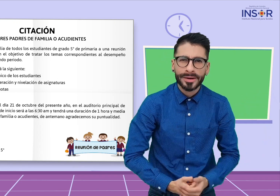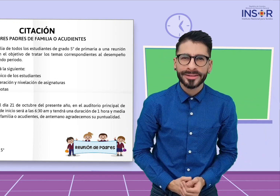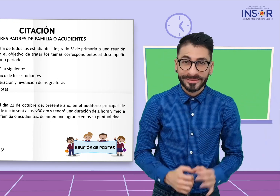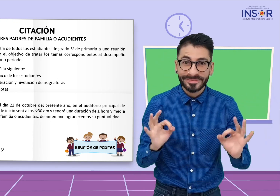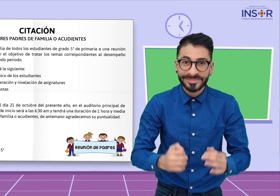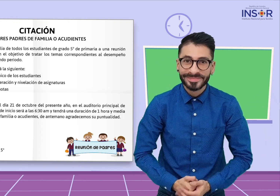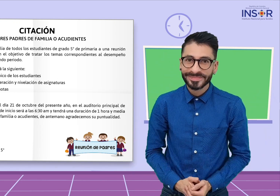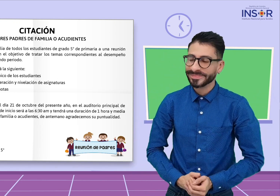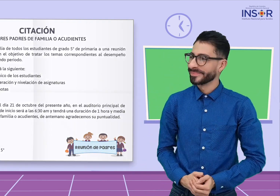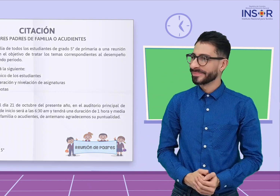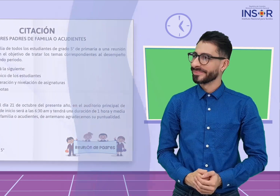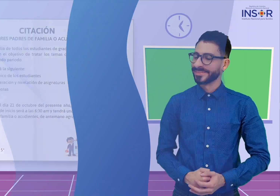¿Vamos bien?